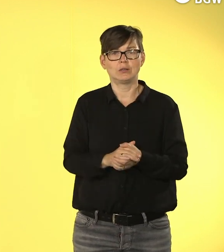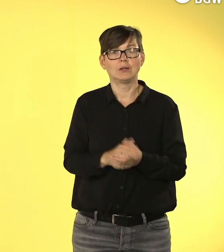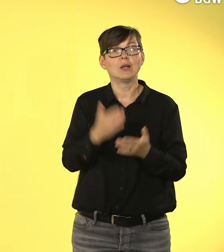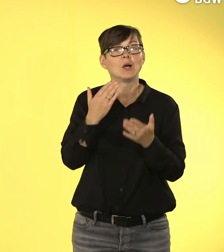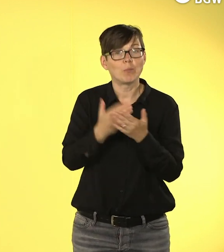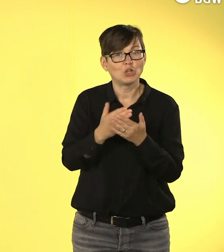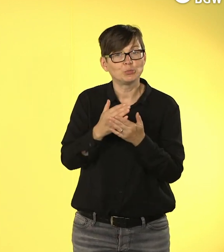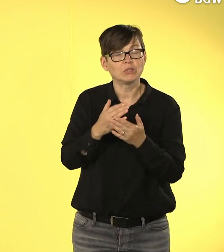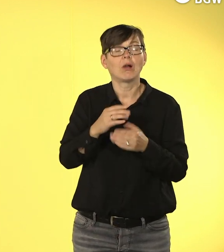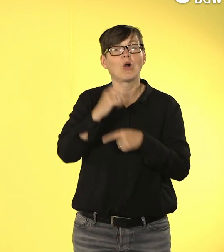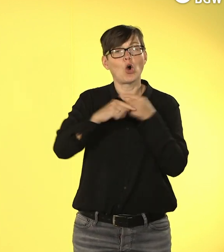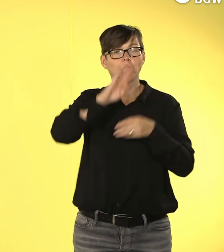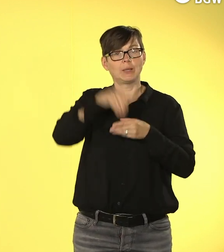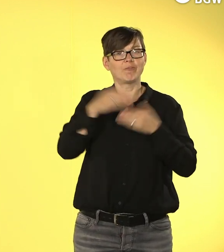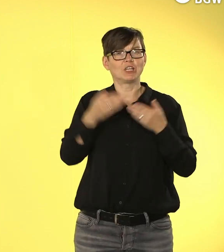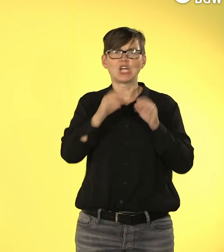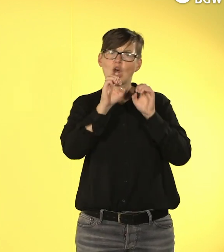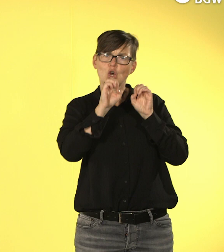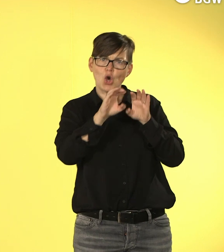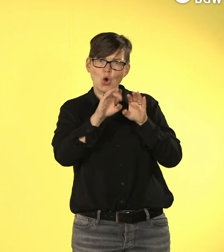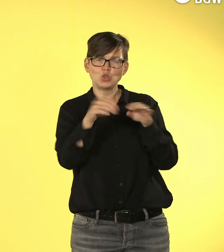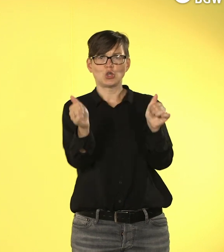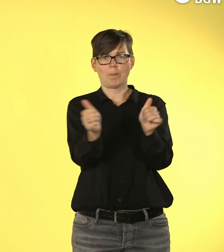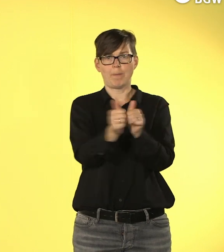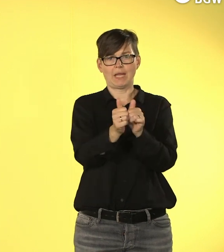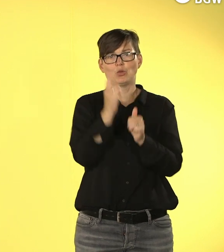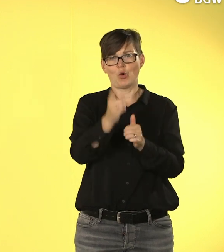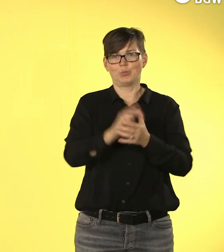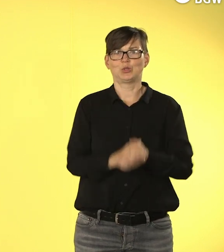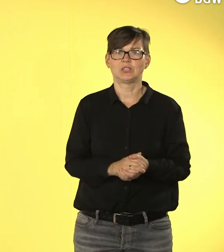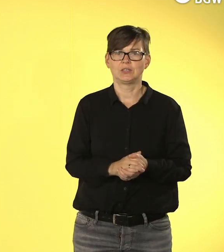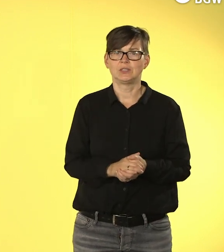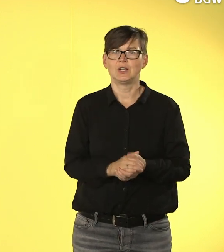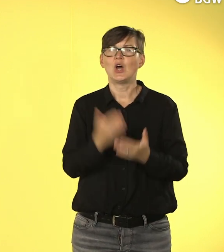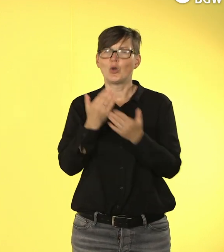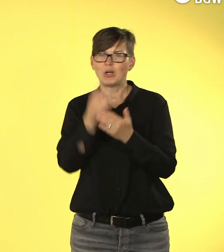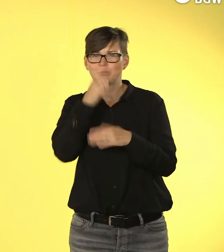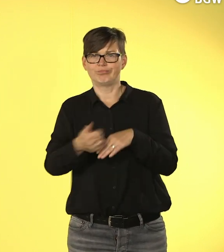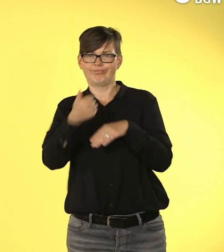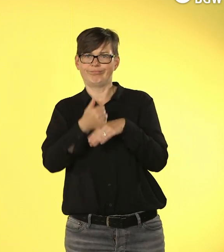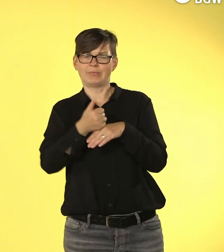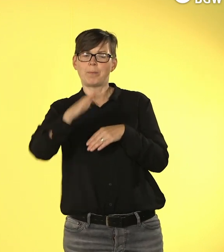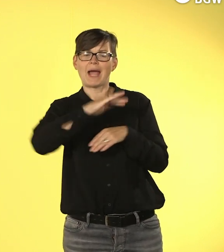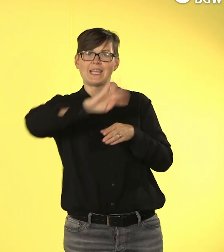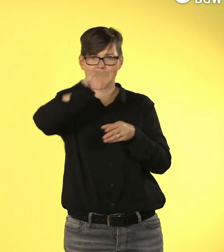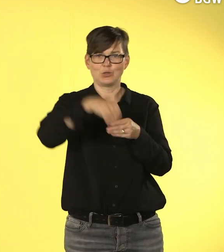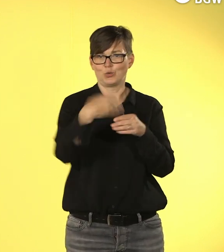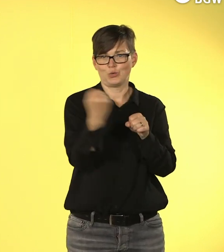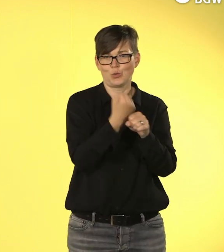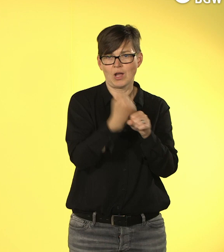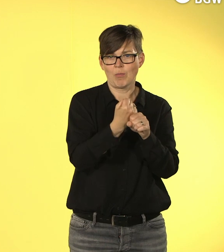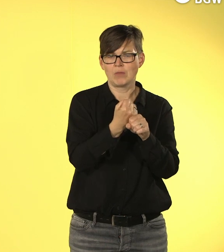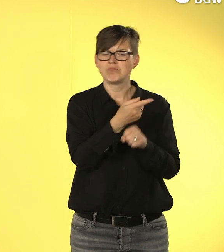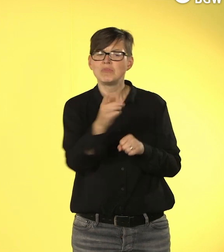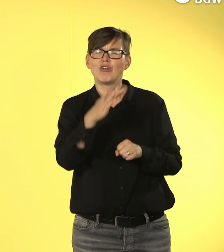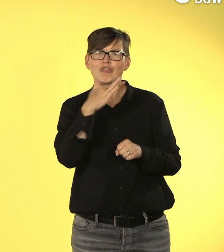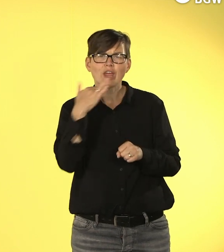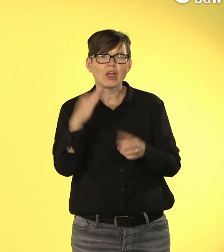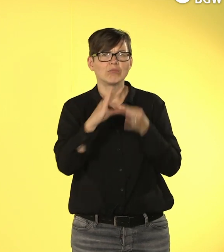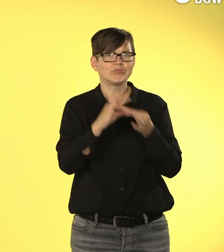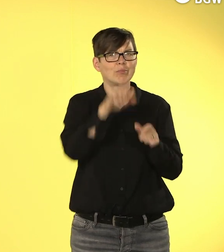Gerade im inklusiven Bereich, wo man mit Menschen mit Behinderungen zu tun hat,